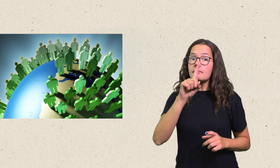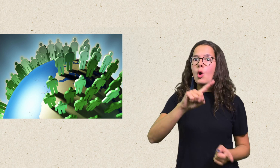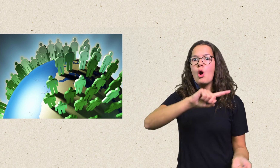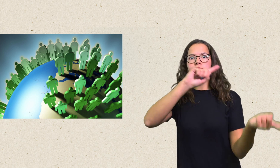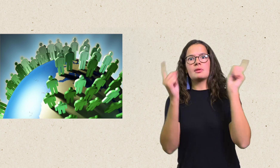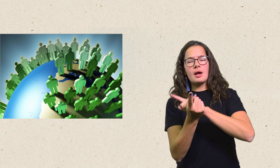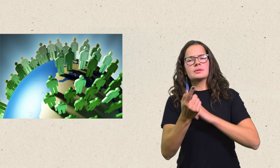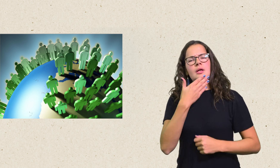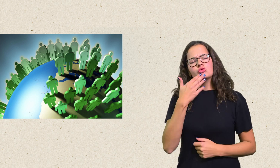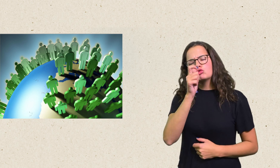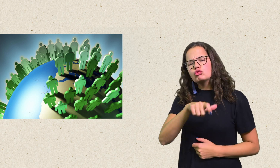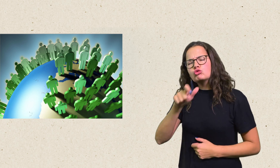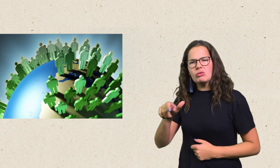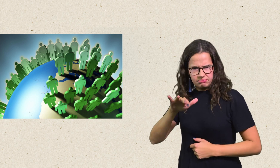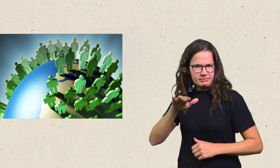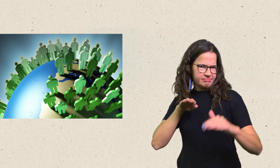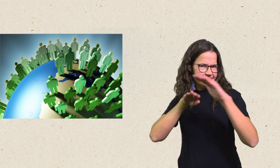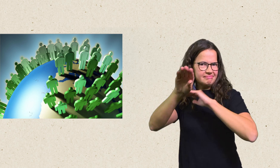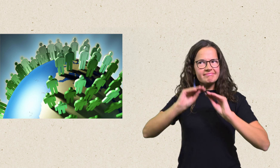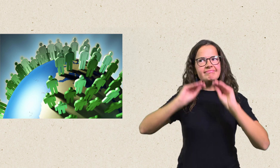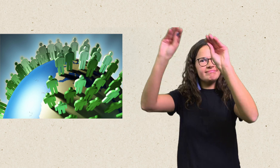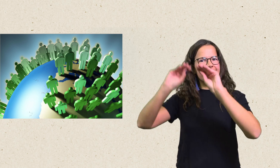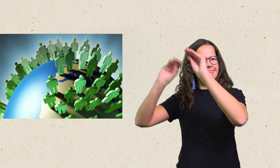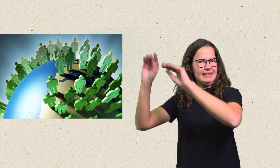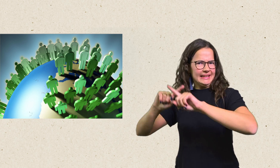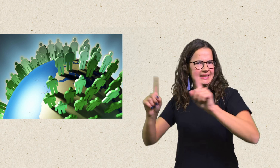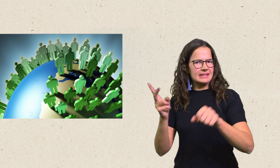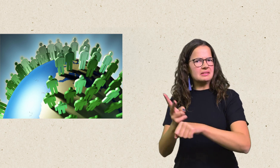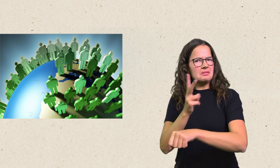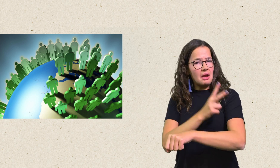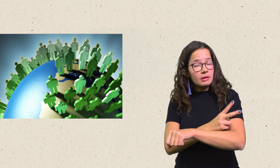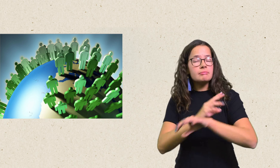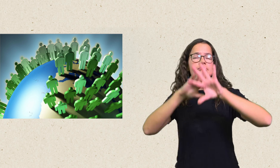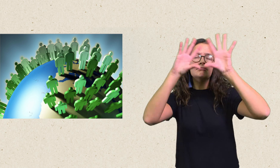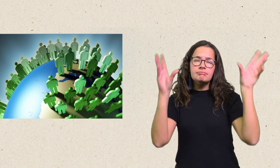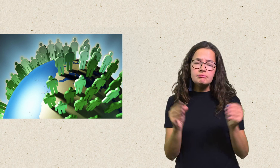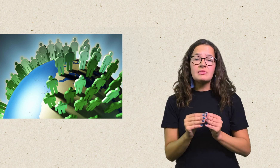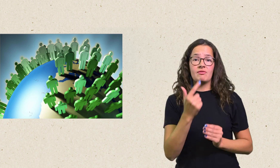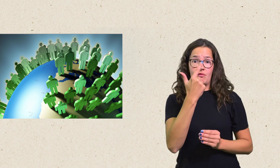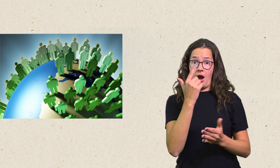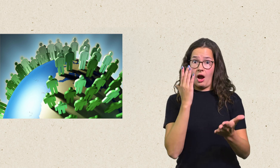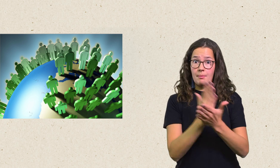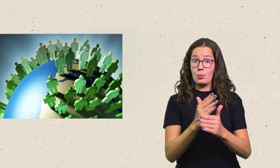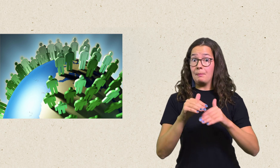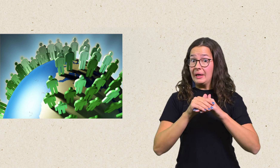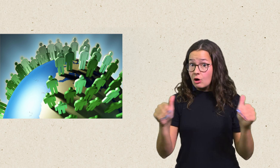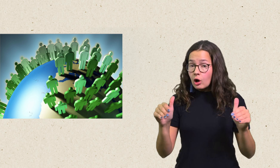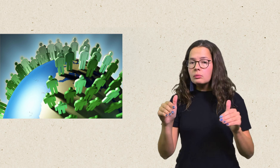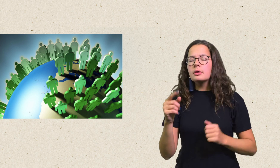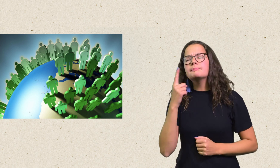Naopak v zahraniční žije 2,5 milionu Čechů.